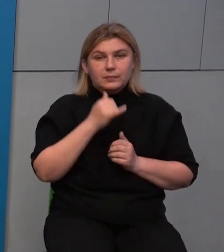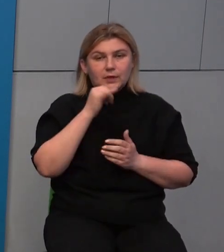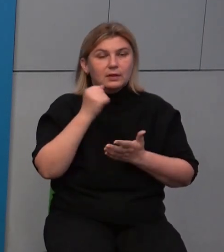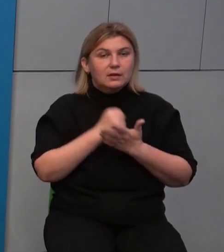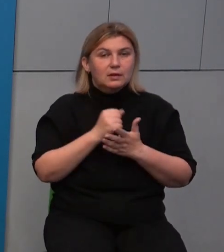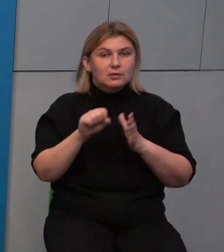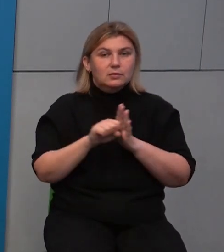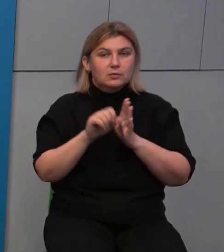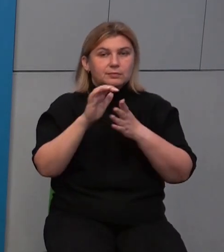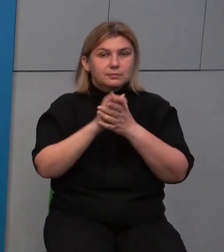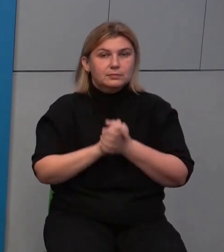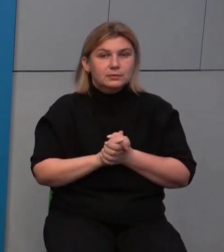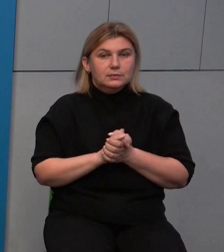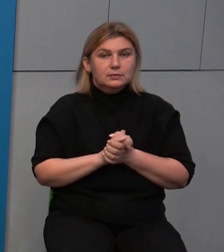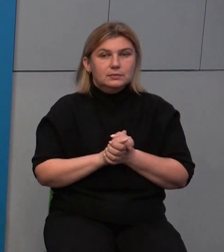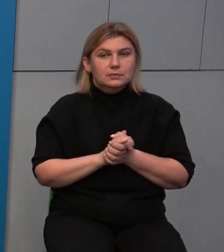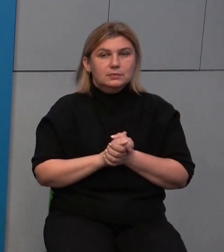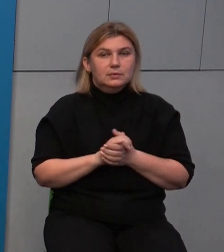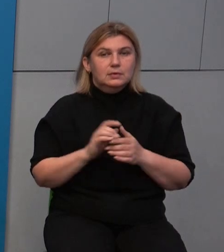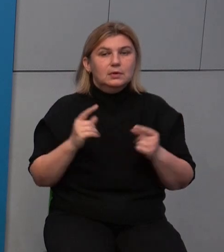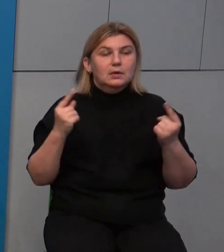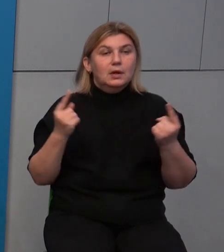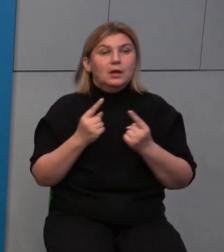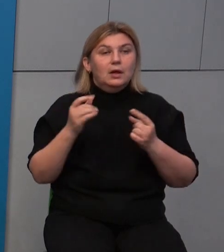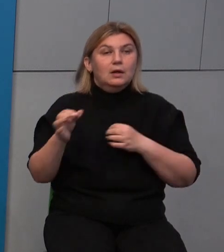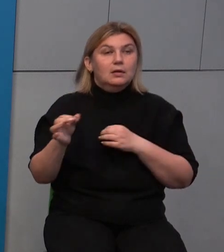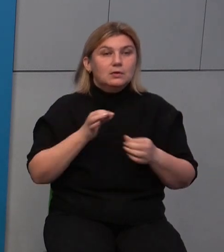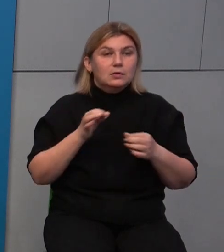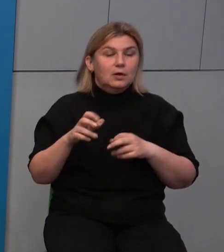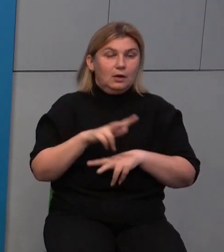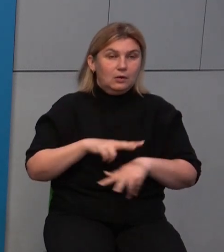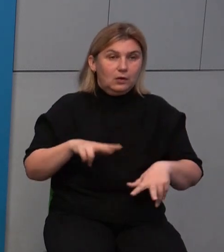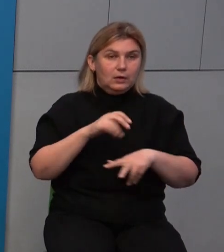w sytuacji historii rodzinnej, której nie można małemu dziecku